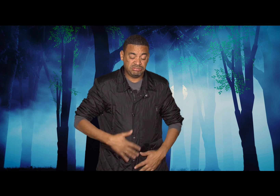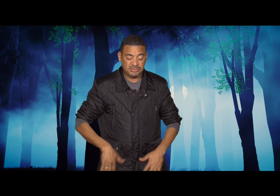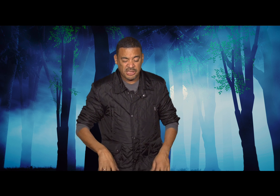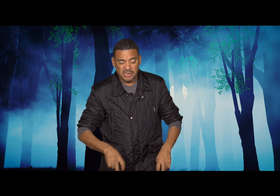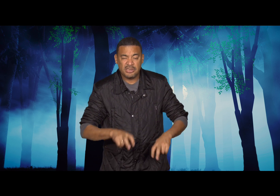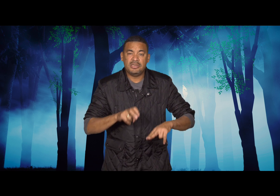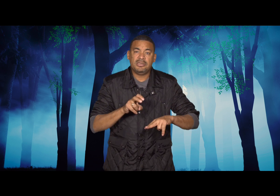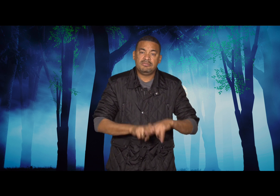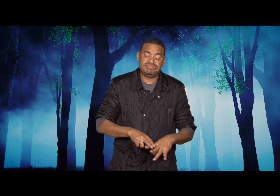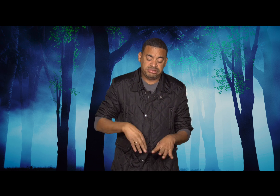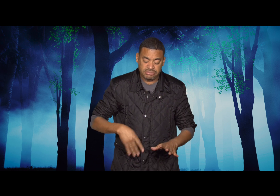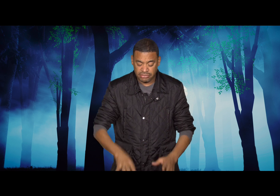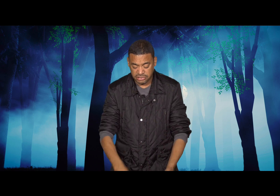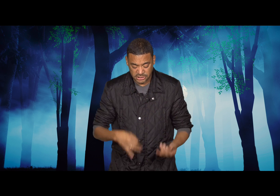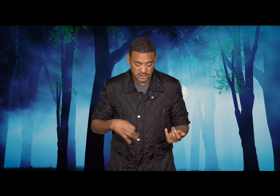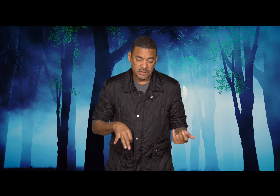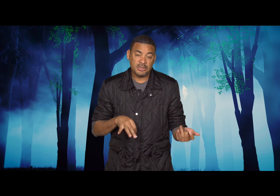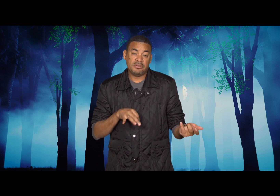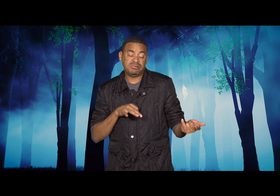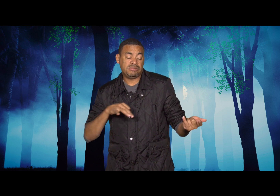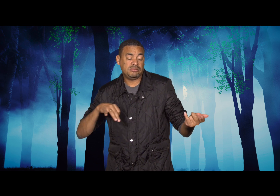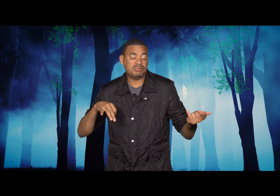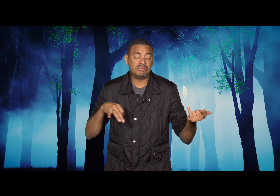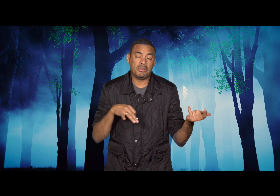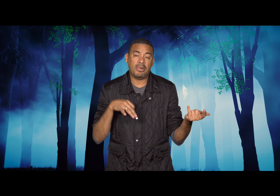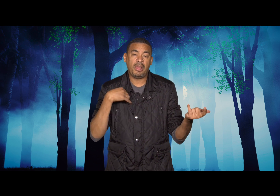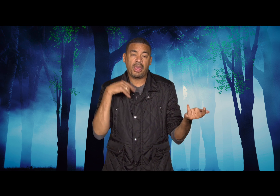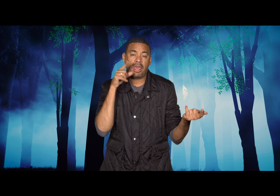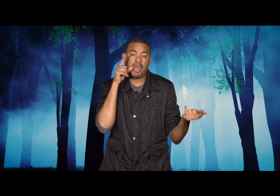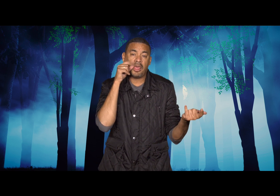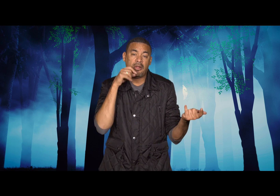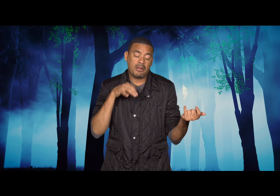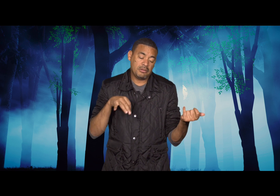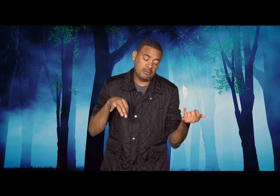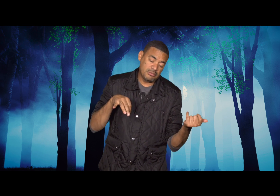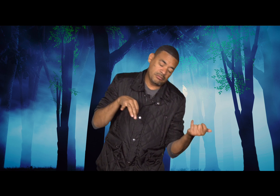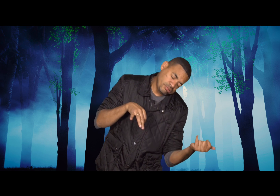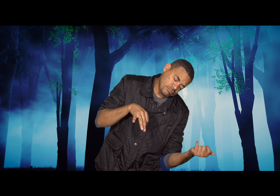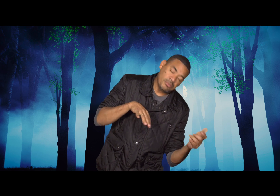tomó el violín y comenzó a tocar hasta quedar dormido.